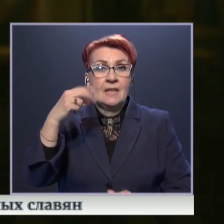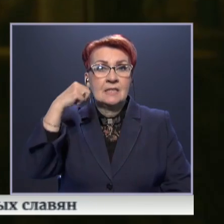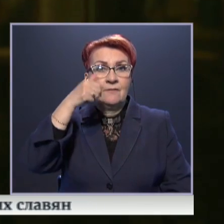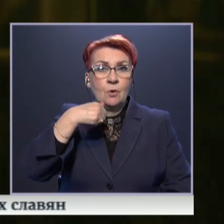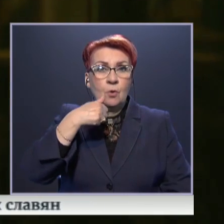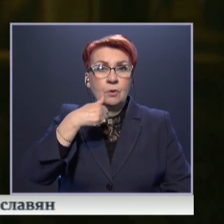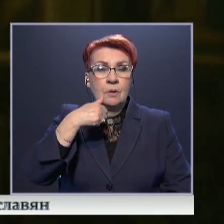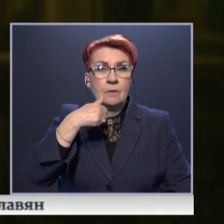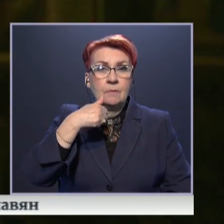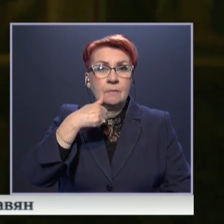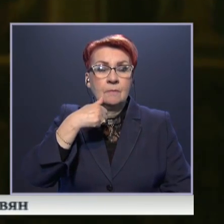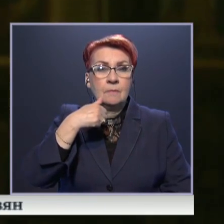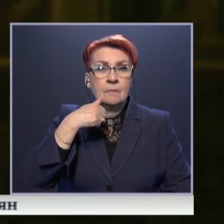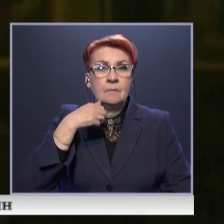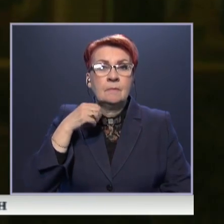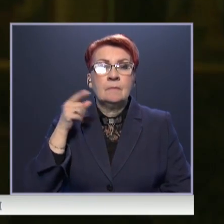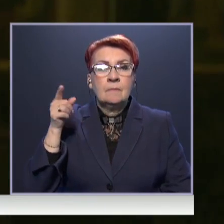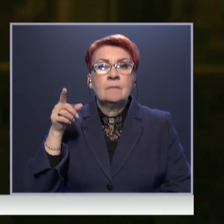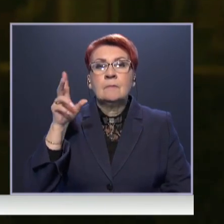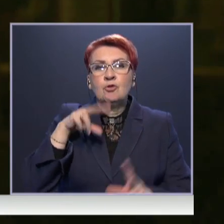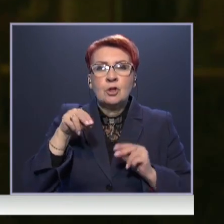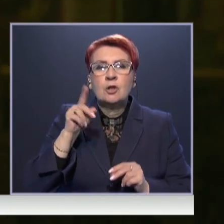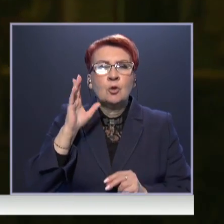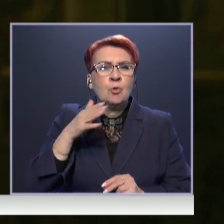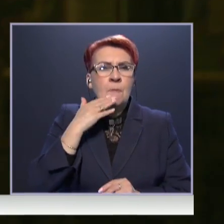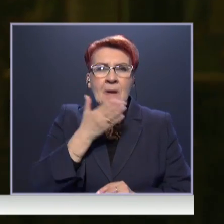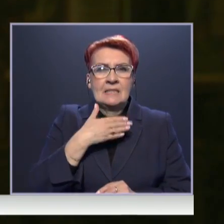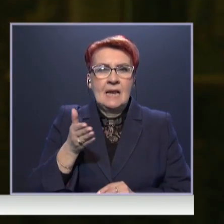быть последним летом Государства Российского то что творилось